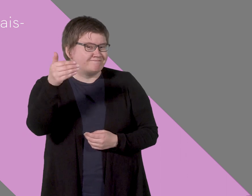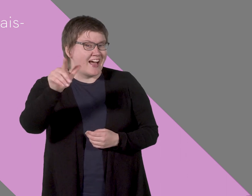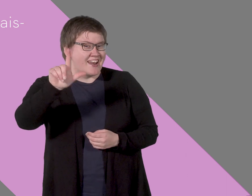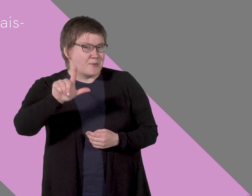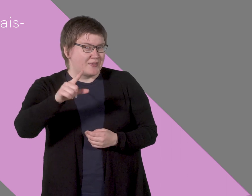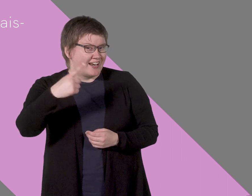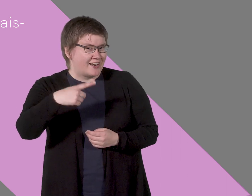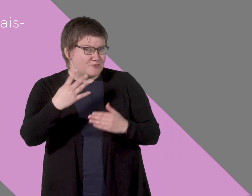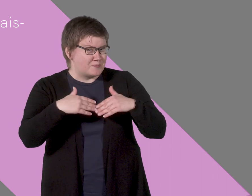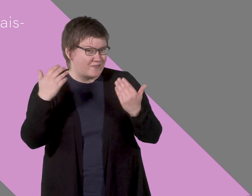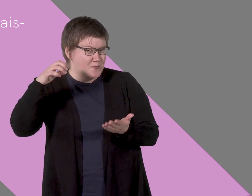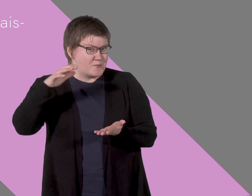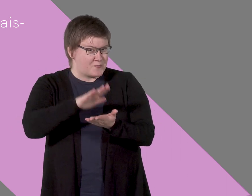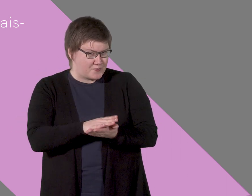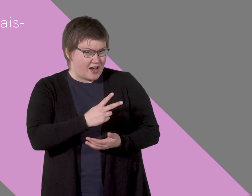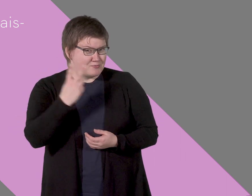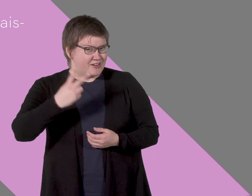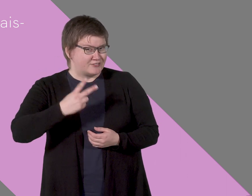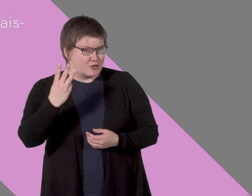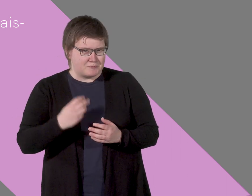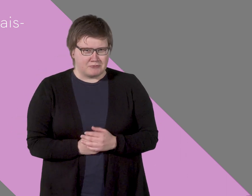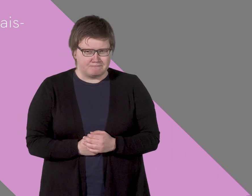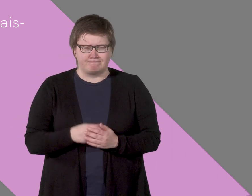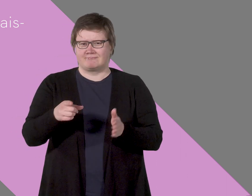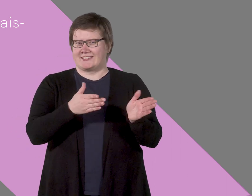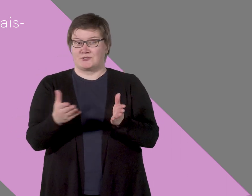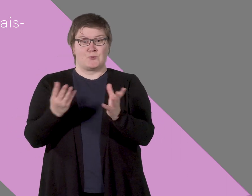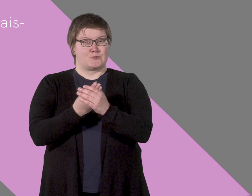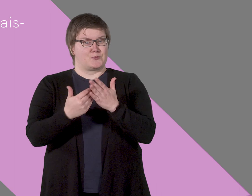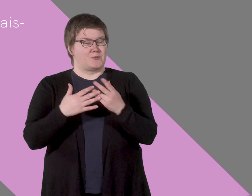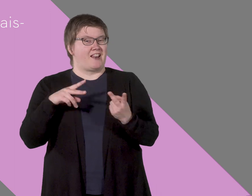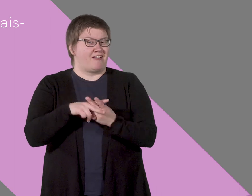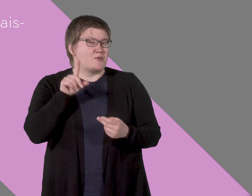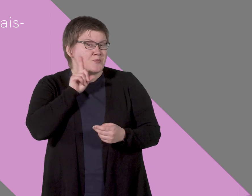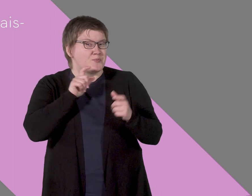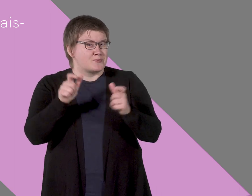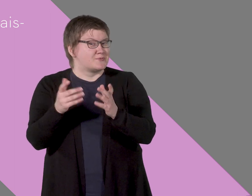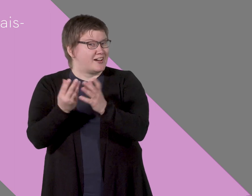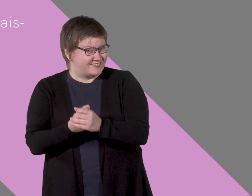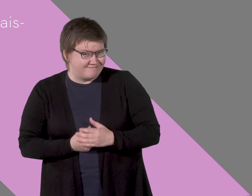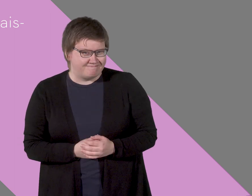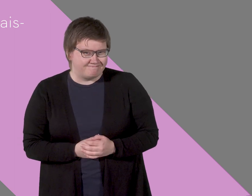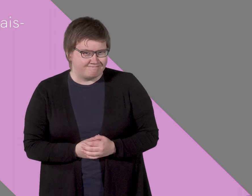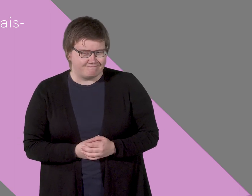lauantaina 14.10.2023 yhteistyössä Lahden Kuurojen Yhdistyksen kanssa.